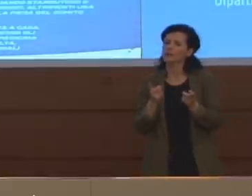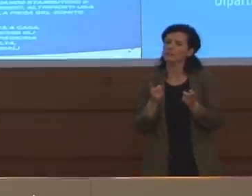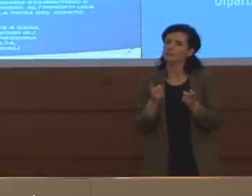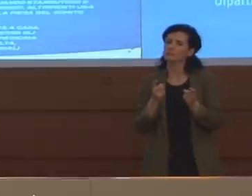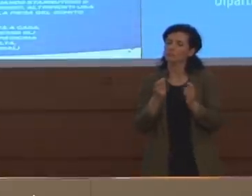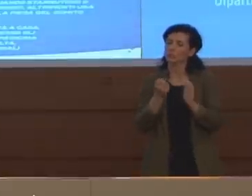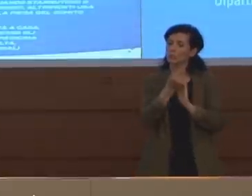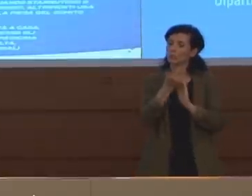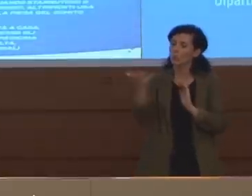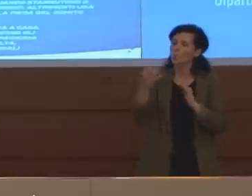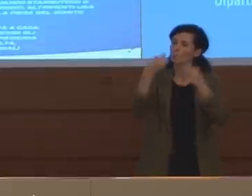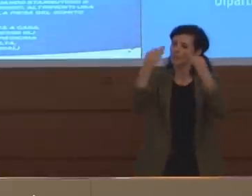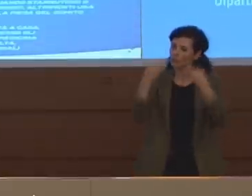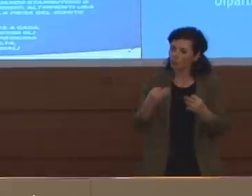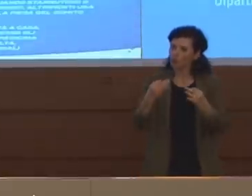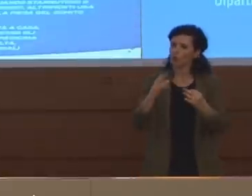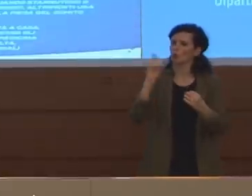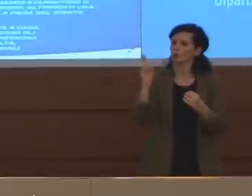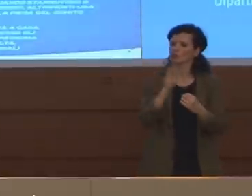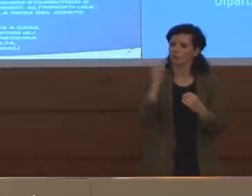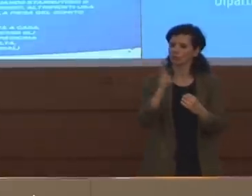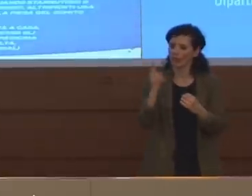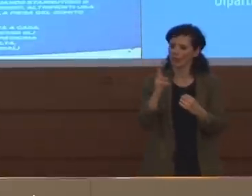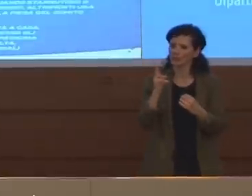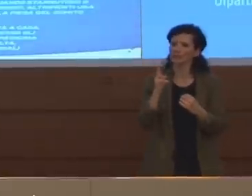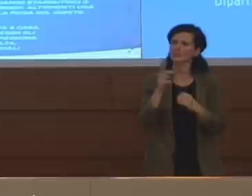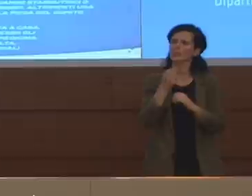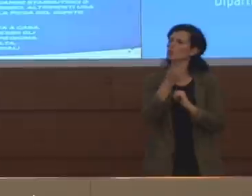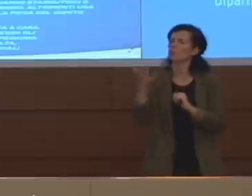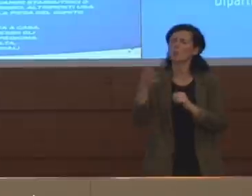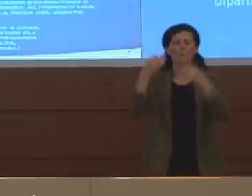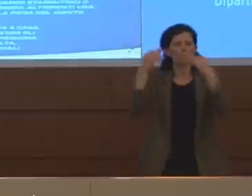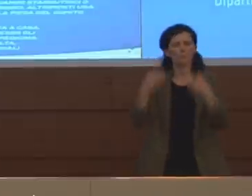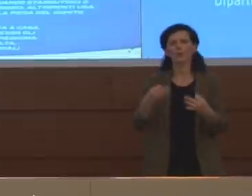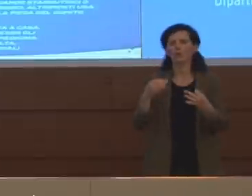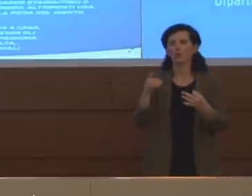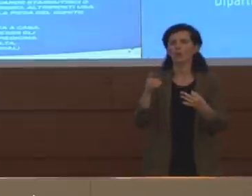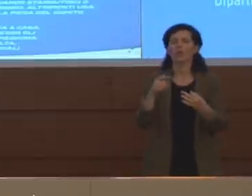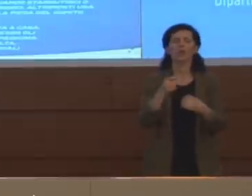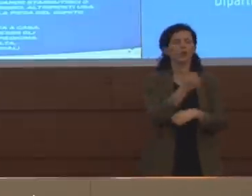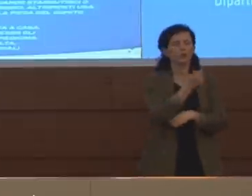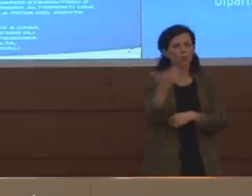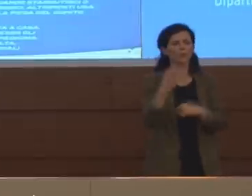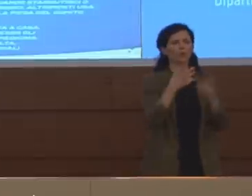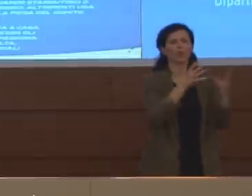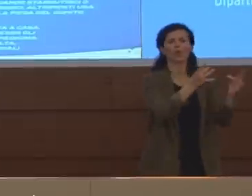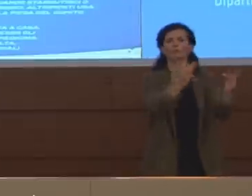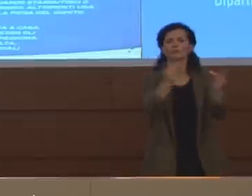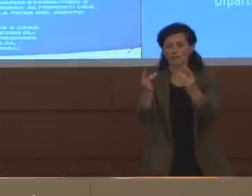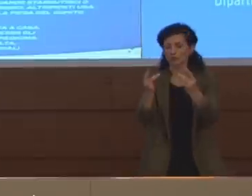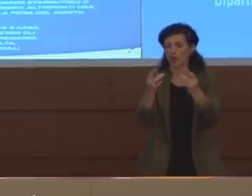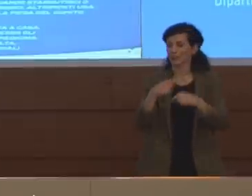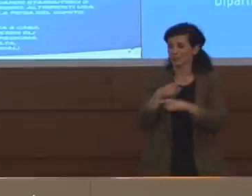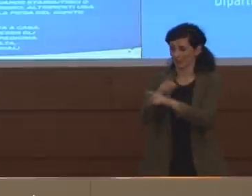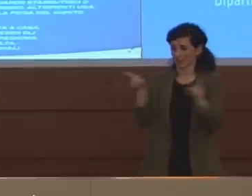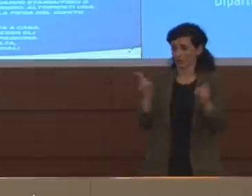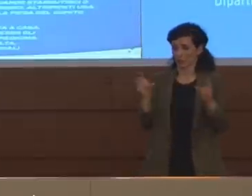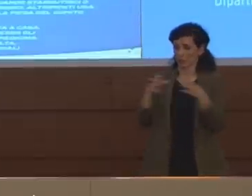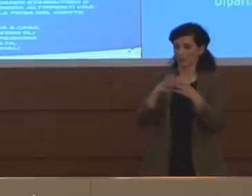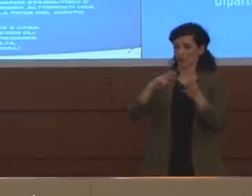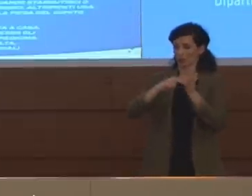X decessi, X nuovi contagiati per cui voi del Comitato Tecnico Scientifico